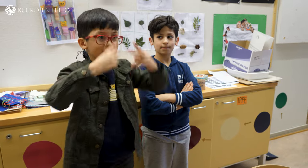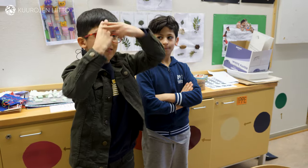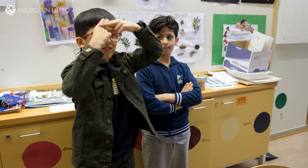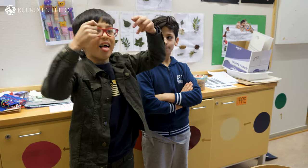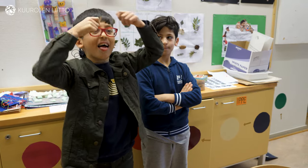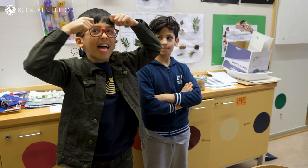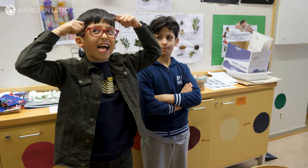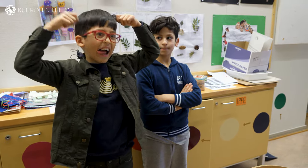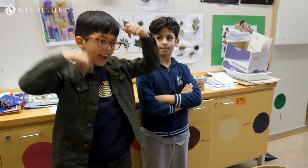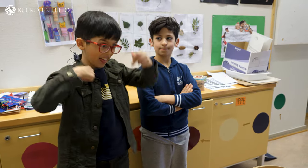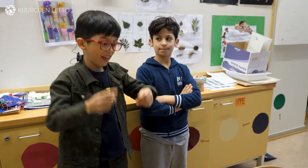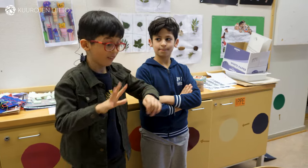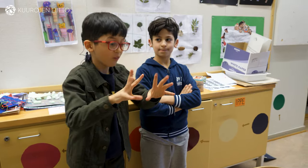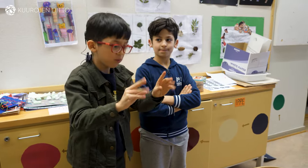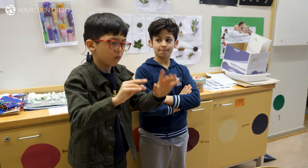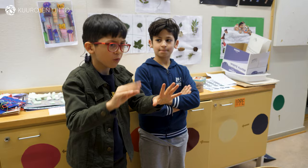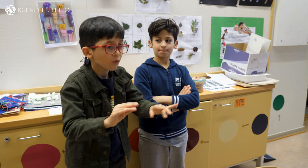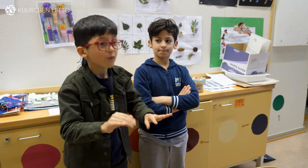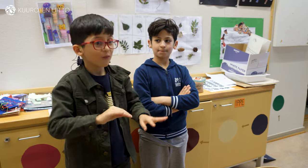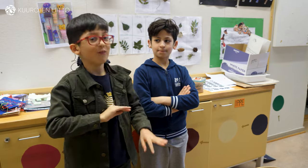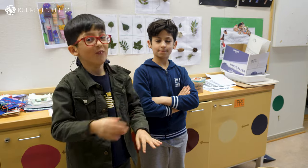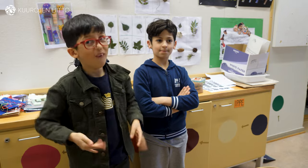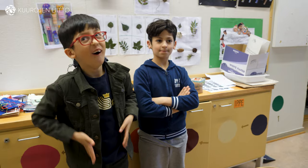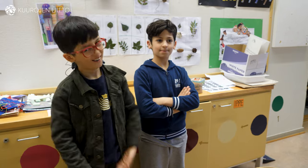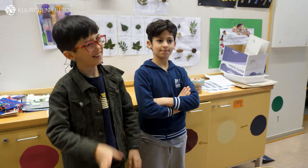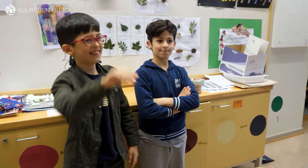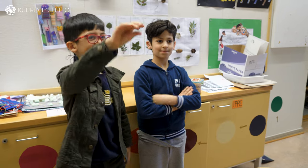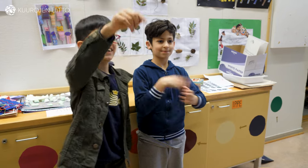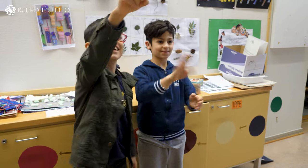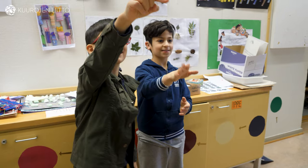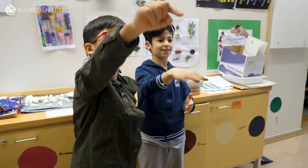Lääkärileikissä laitan otsanauhan ja tutkin potilasta, joka sitten synnyttää.